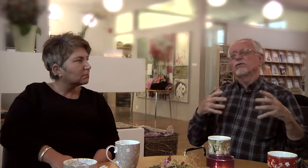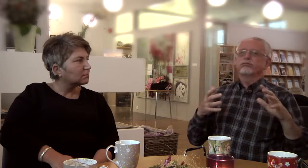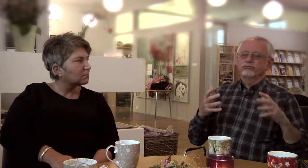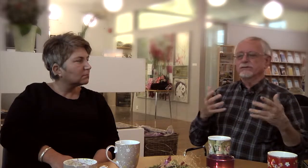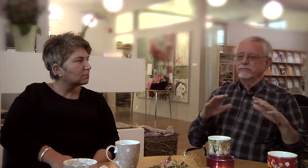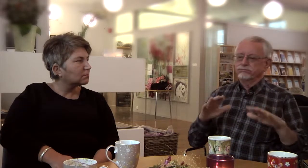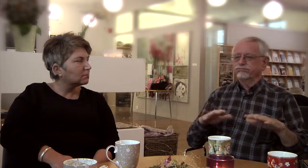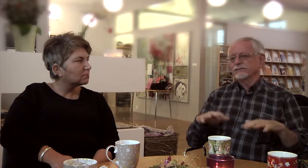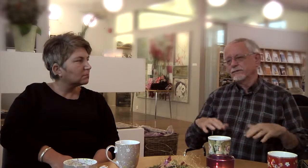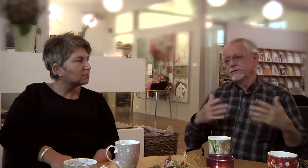Det var beroligende.